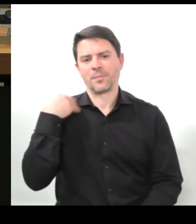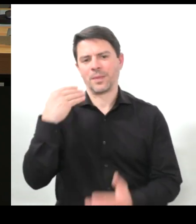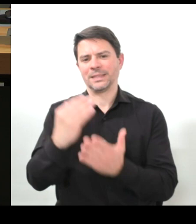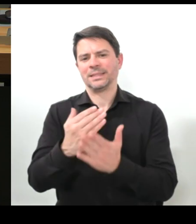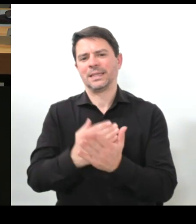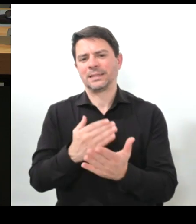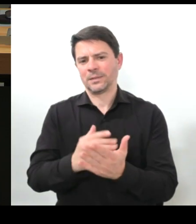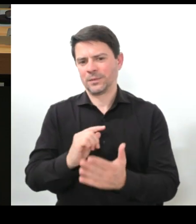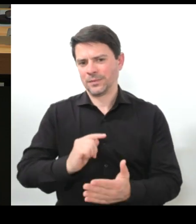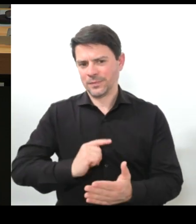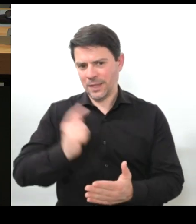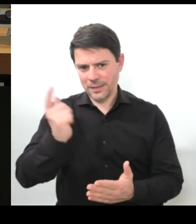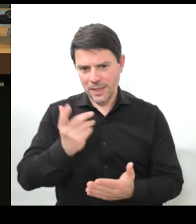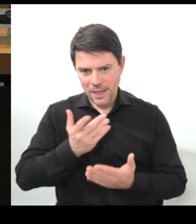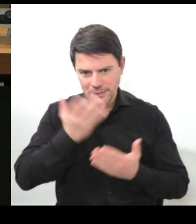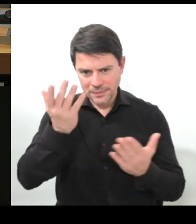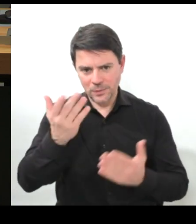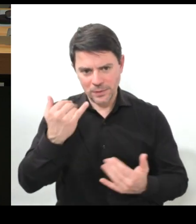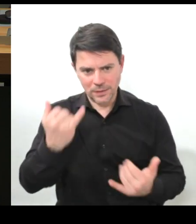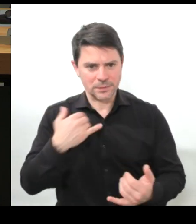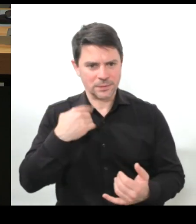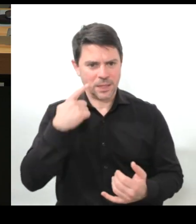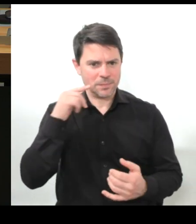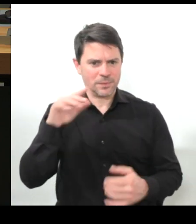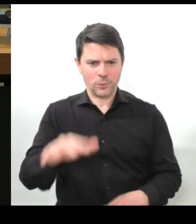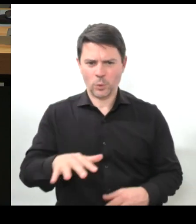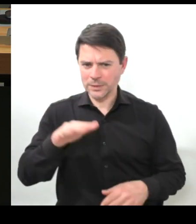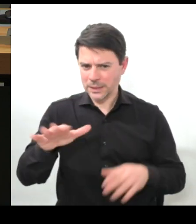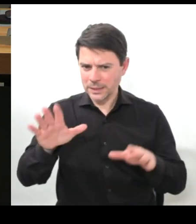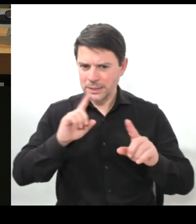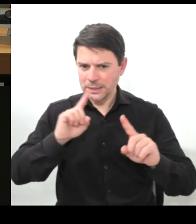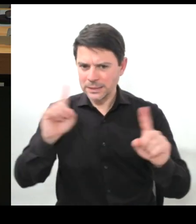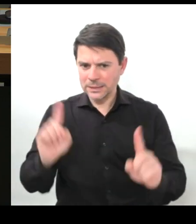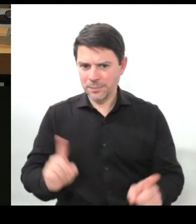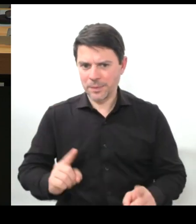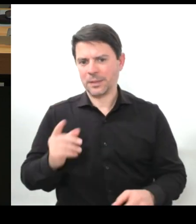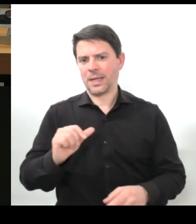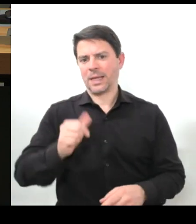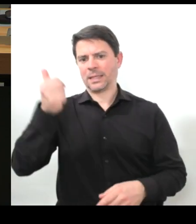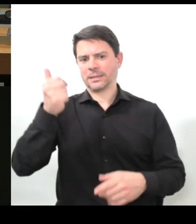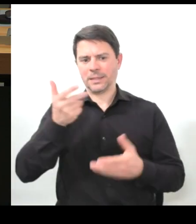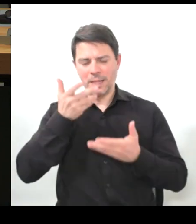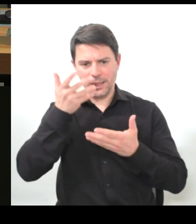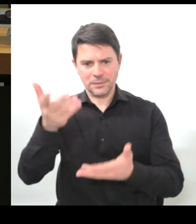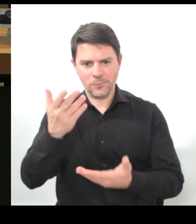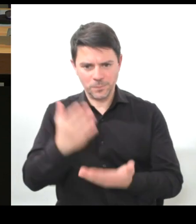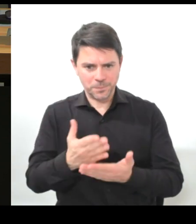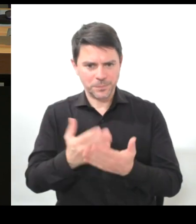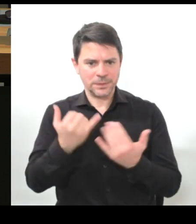Das Gesetz das hat CDU und SPD gemeinsam Jahre 2015 auf den